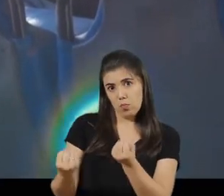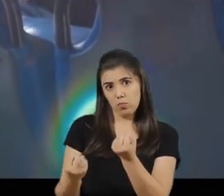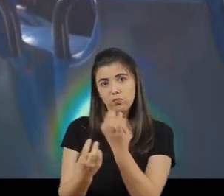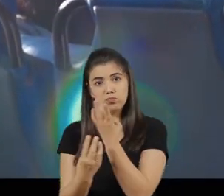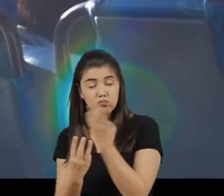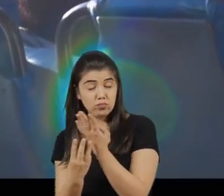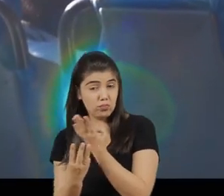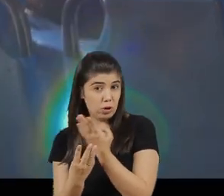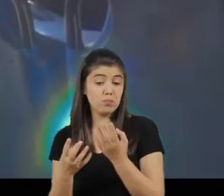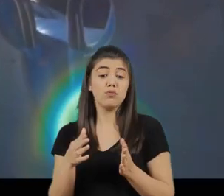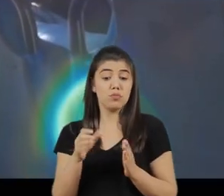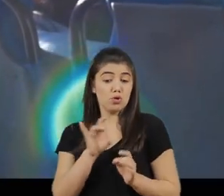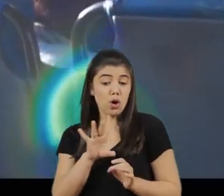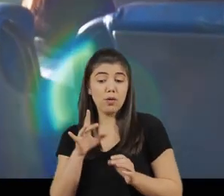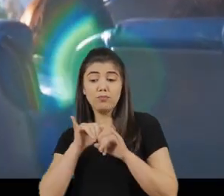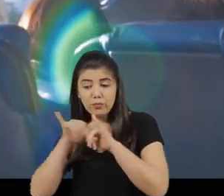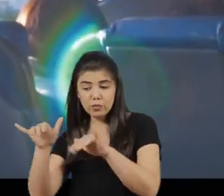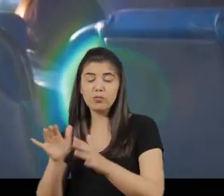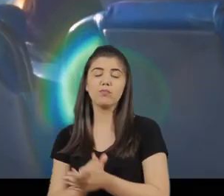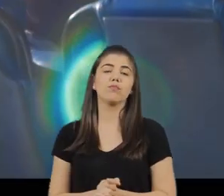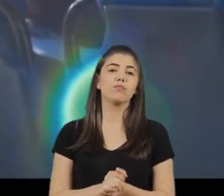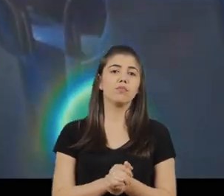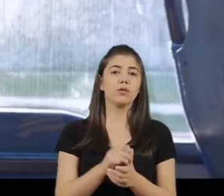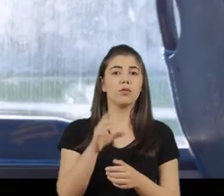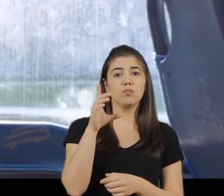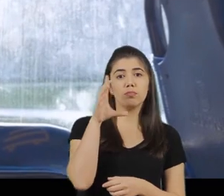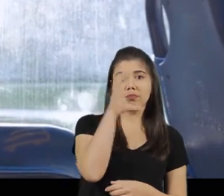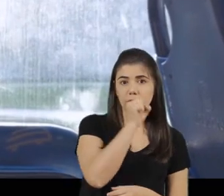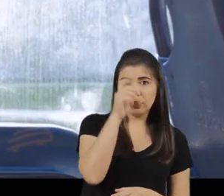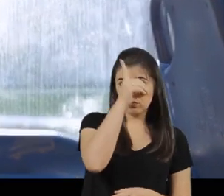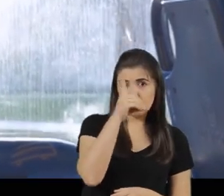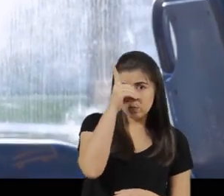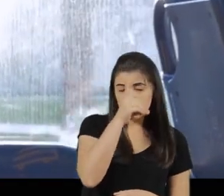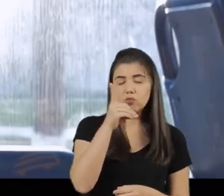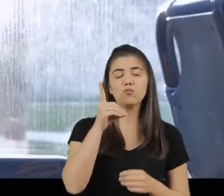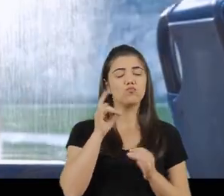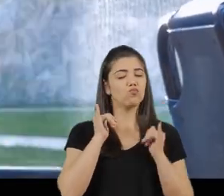No início foi bem difícil, por causa que não tinha muitos ônibus adaptados